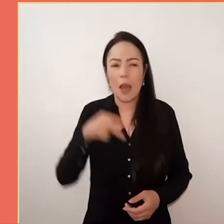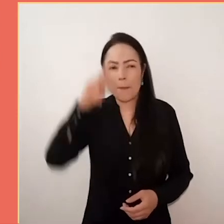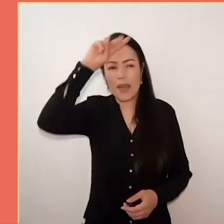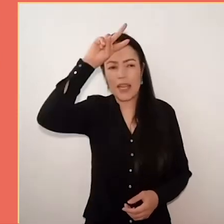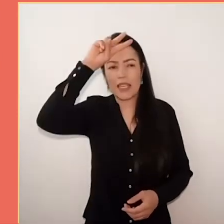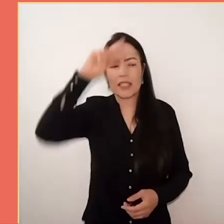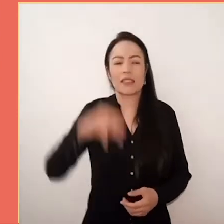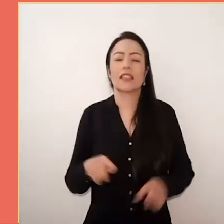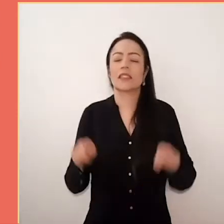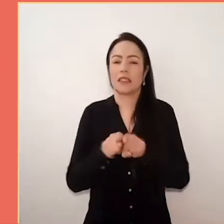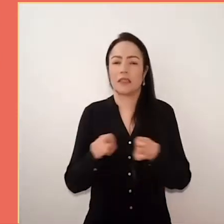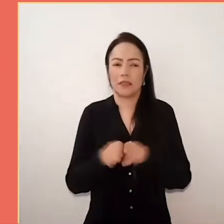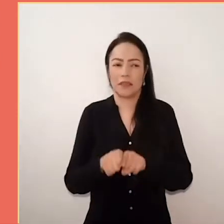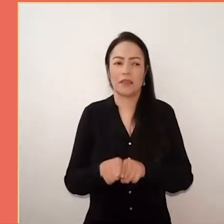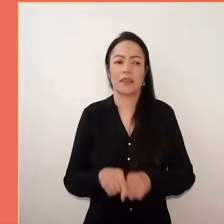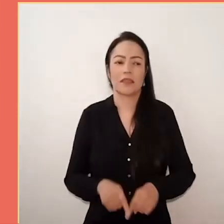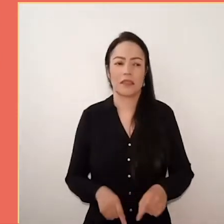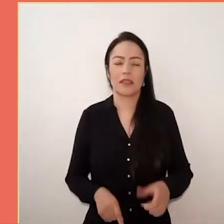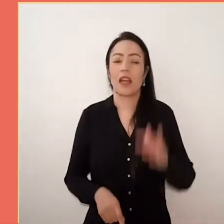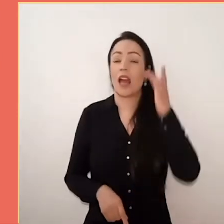também achando que o dinheiro era tudo,